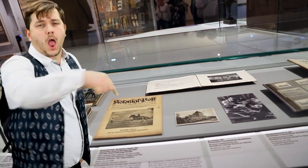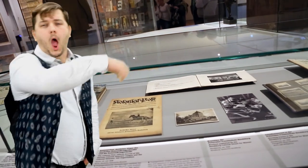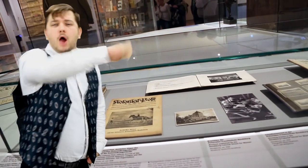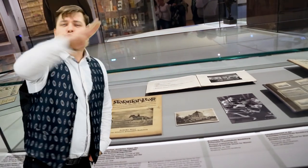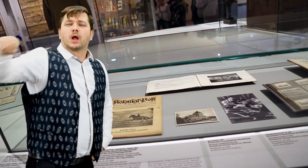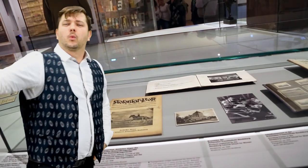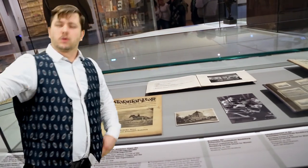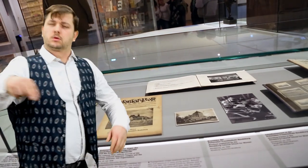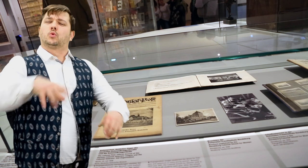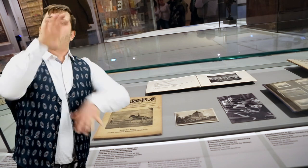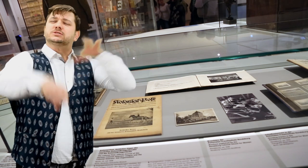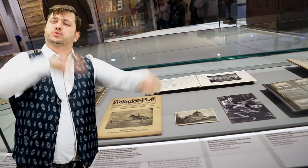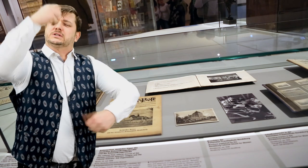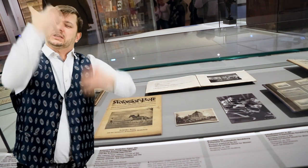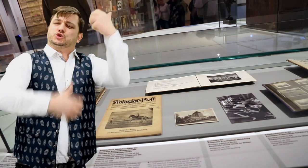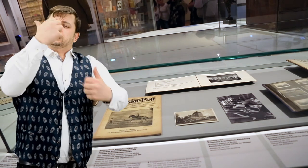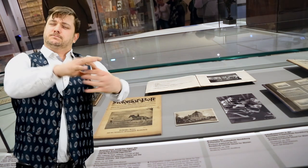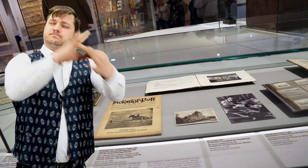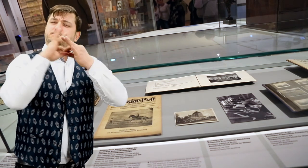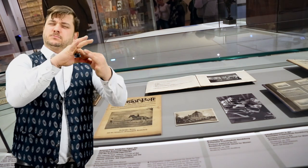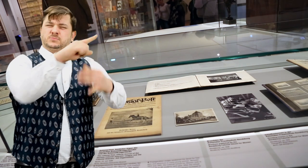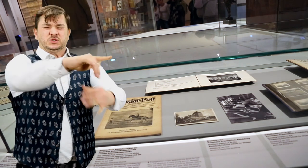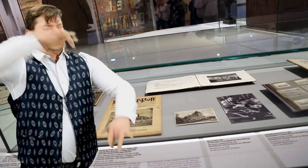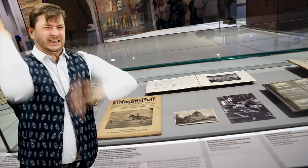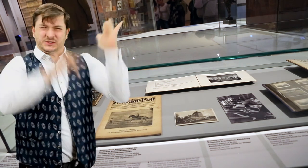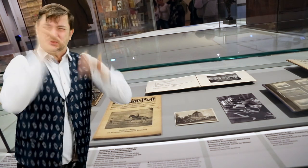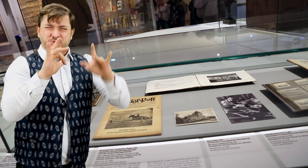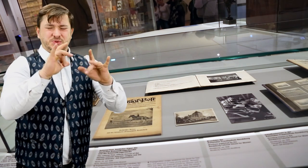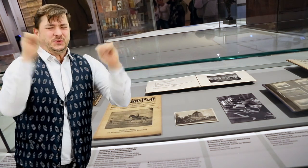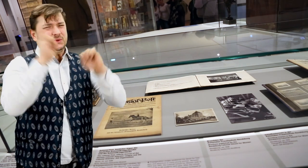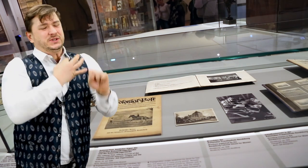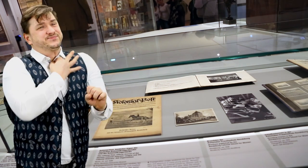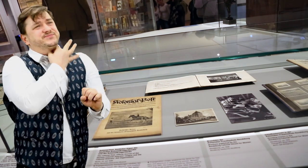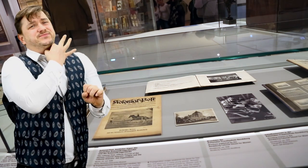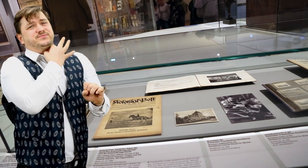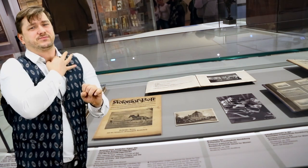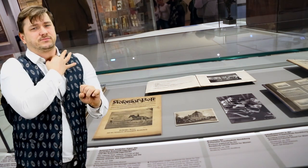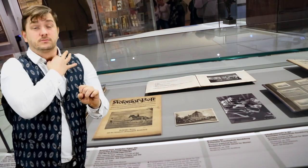In der Ausstellung wird die Kolonialgeschichte kritisch betrachtet.